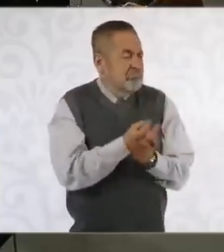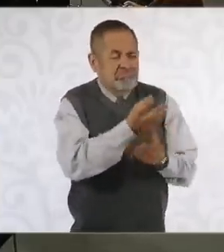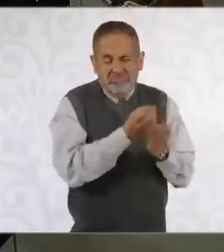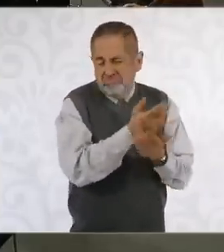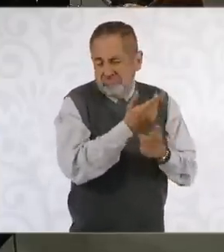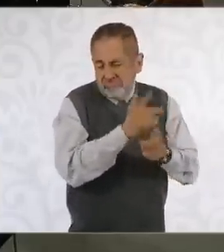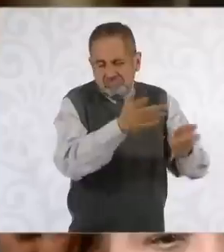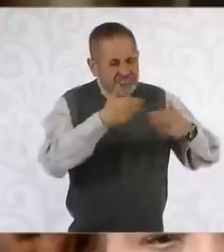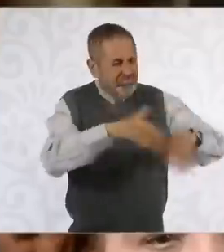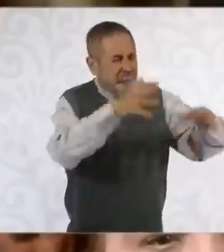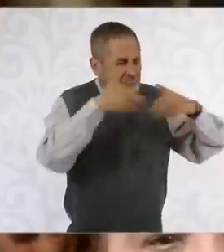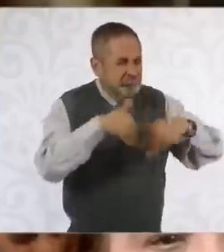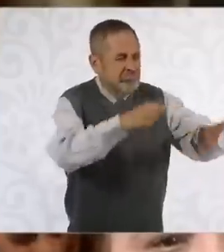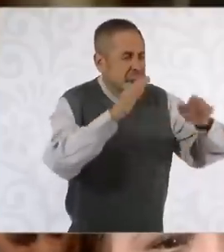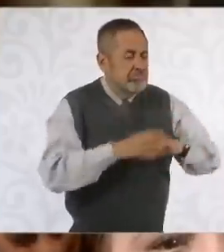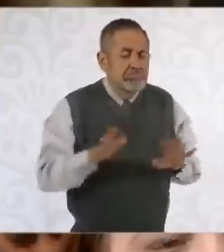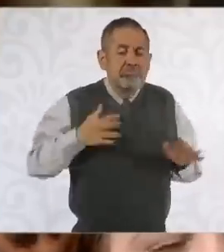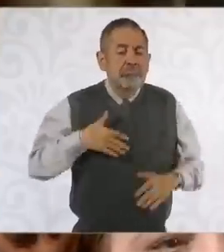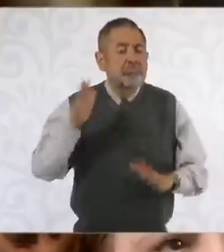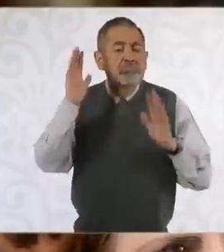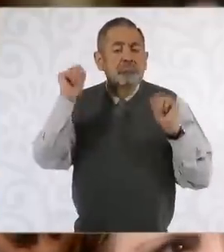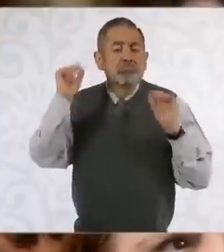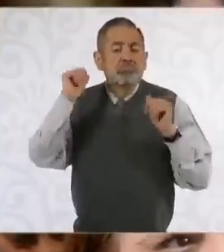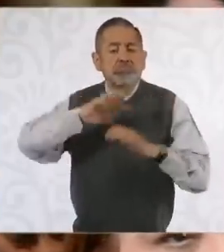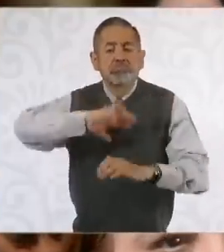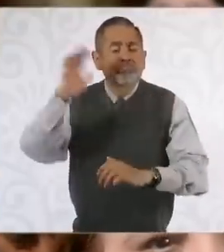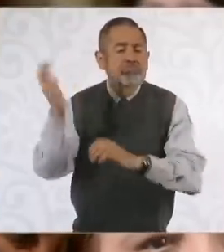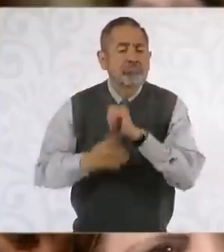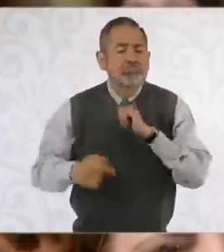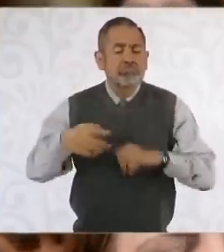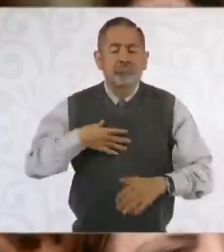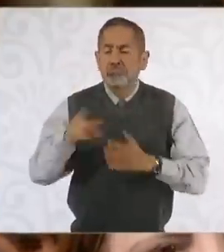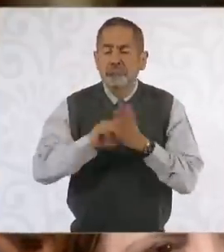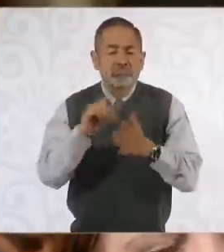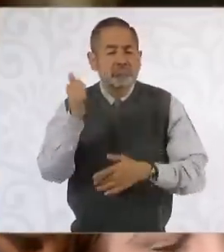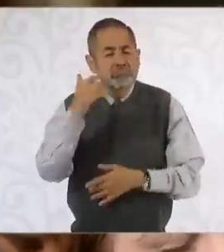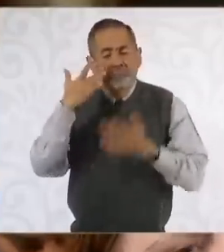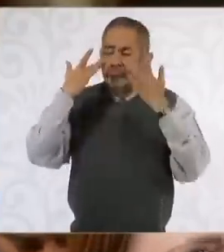fin y al cabo nos vamos en agosto o nos vamos en en el mes correspondiente ustedes no prevén